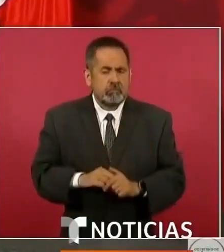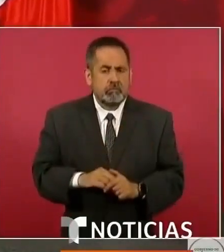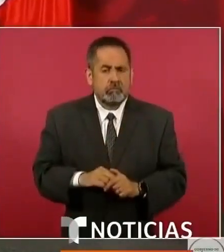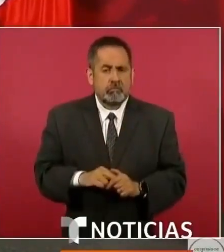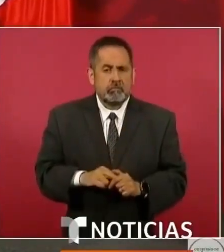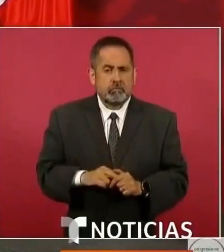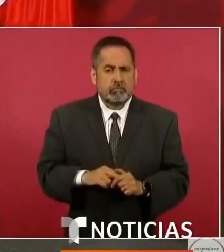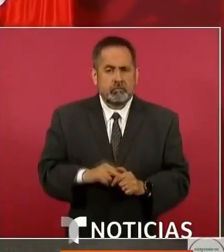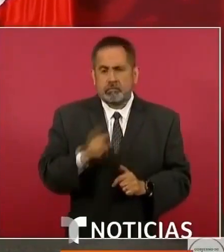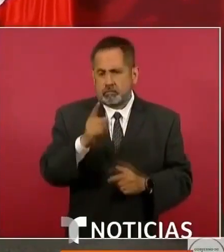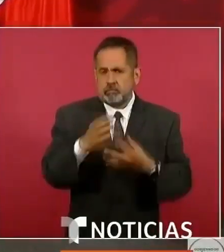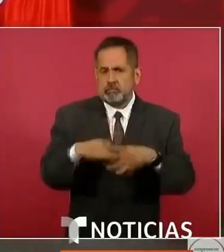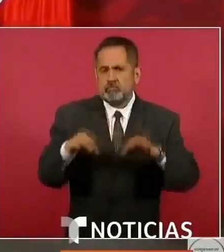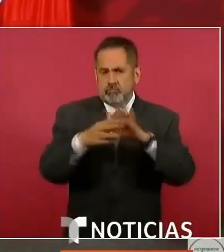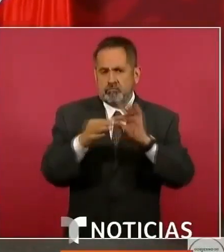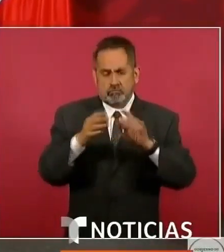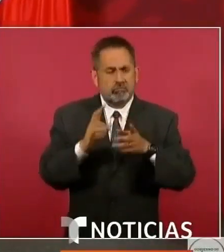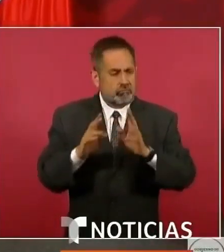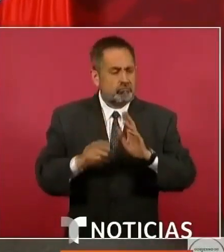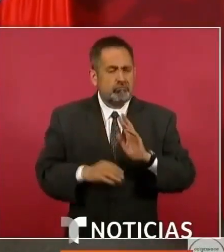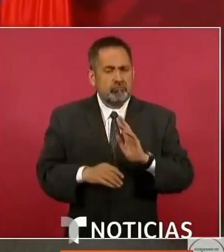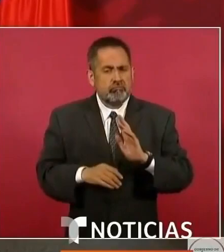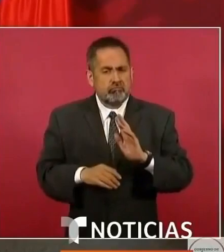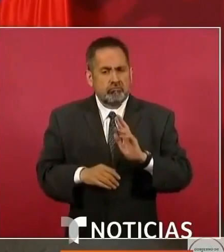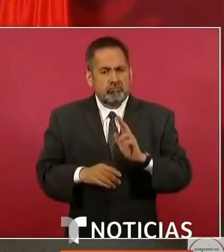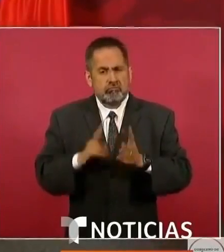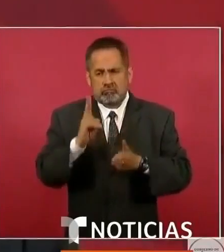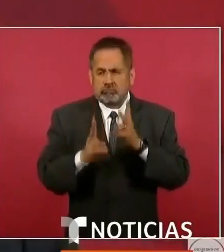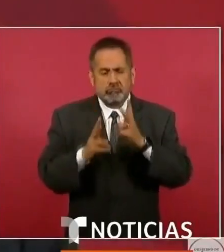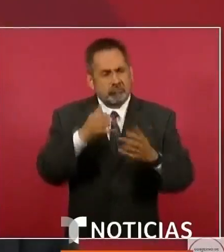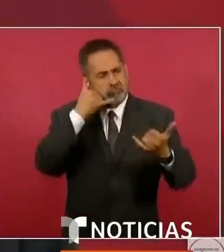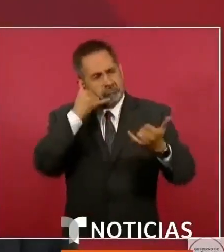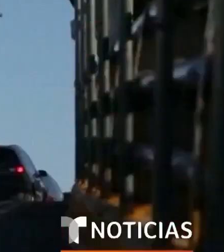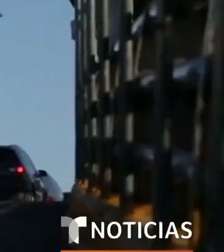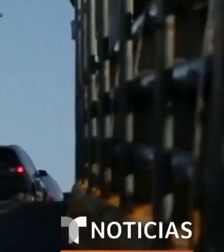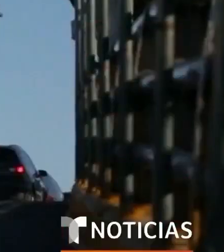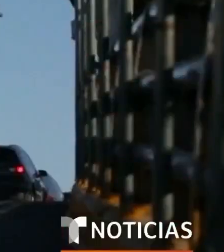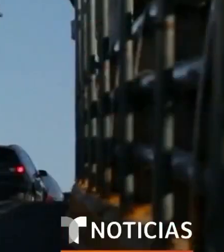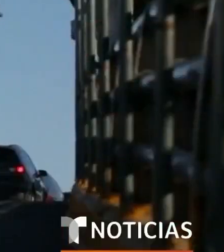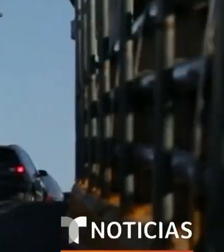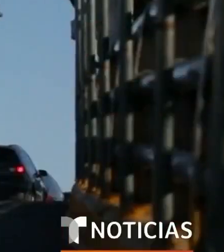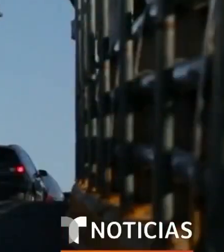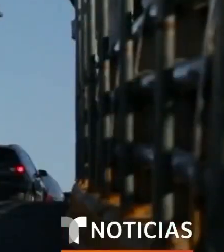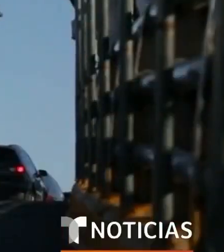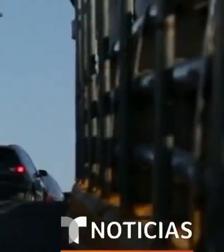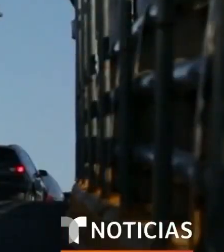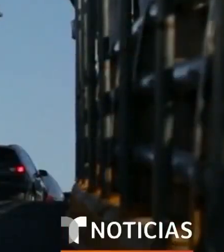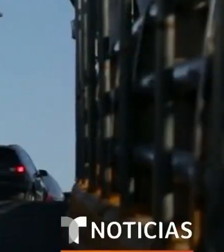NOS PIDIERON LA LLAMADA NO Sé EXACTAMENTE PERO ES